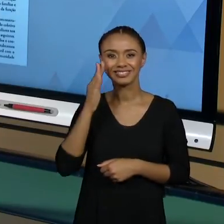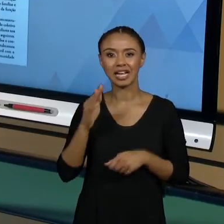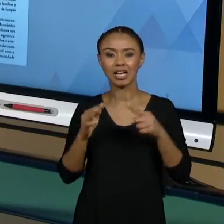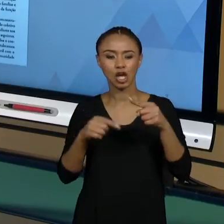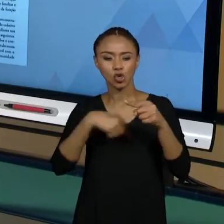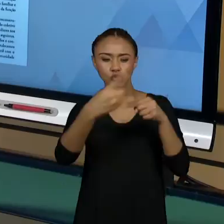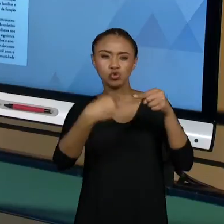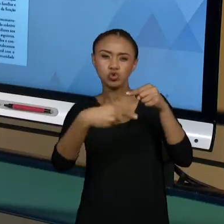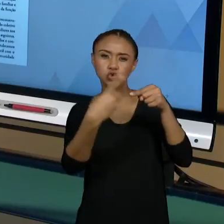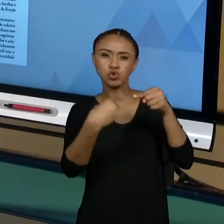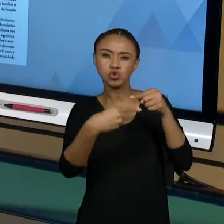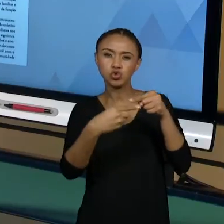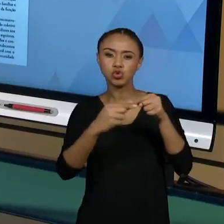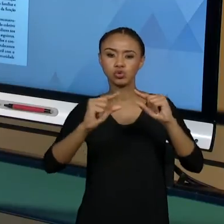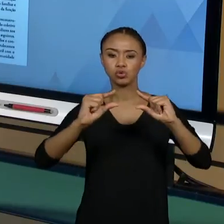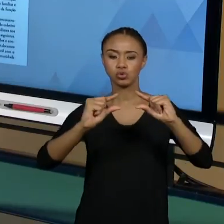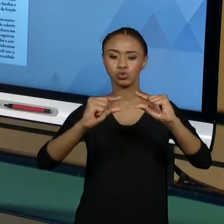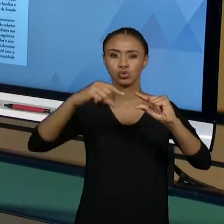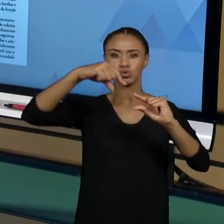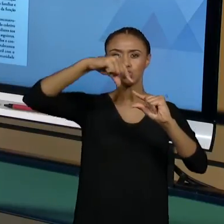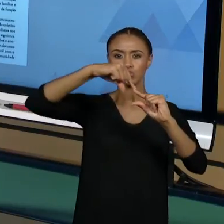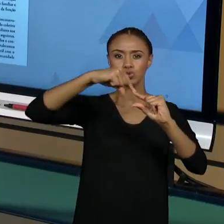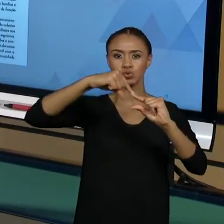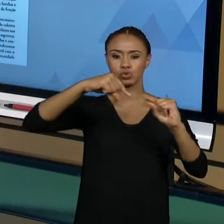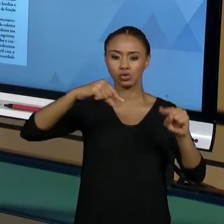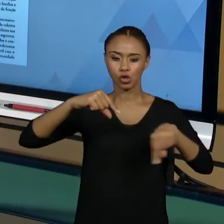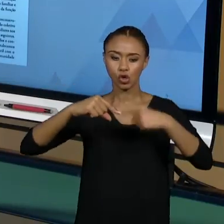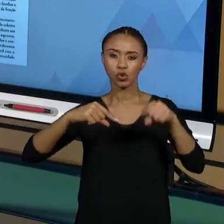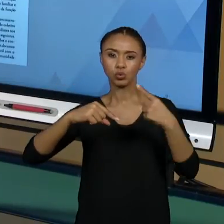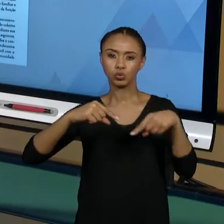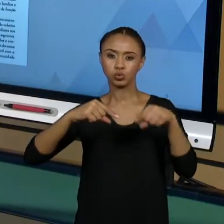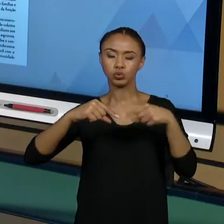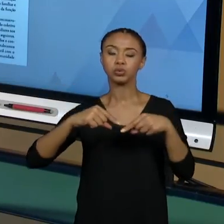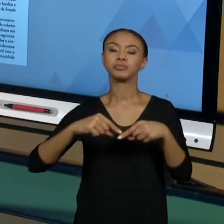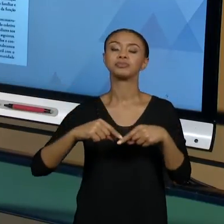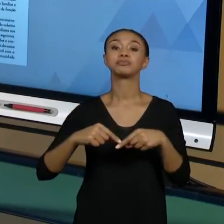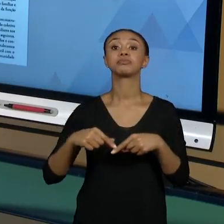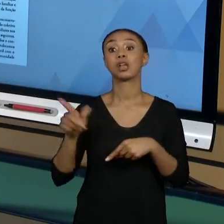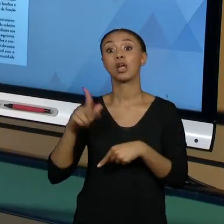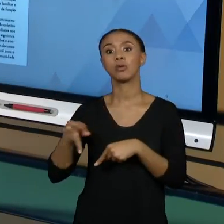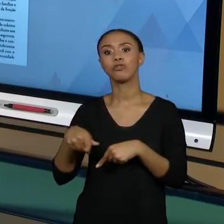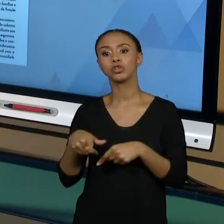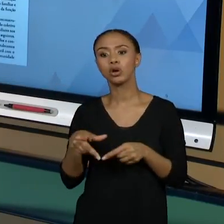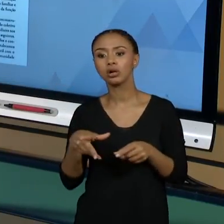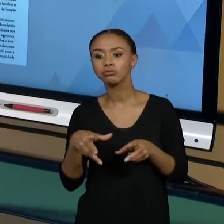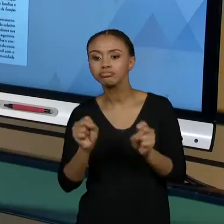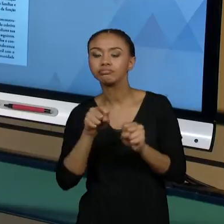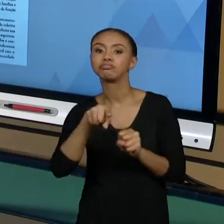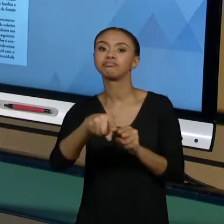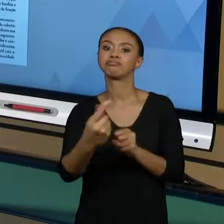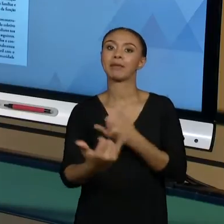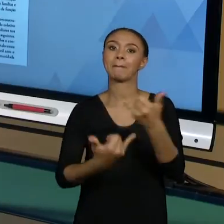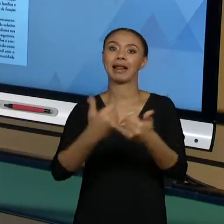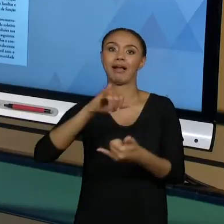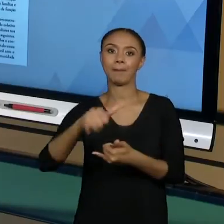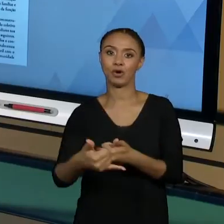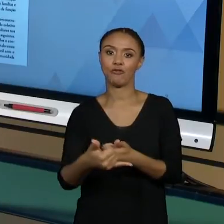CRIANÇAS COM AQUELE BRINQUEDO, ELE RESOLVE FAZER UM TRABALHO COM AQUELE BRINQUEDO, VAI TEMATIZAR AQUELE BRINQUEDO. E ATÉ AS CRIANÇAS DIZEM: